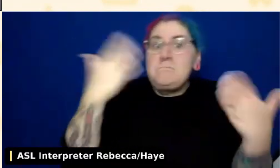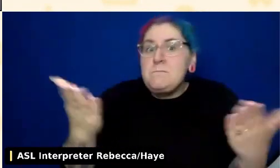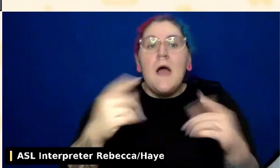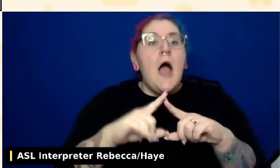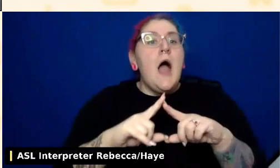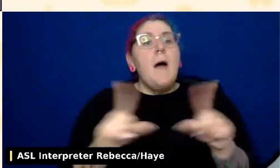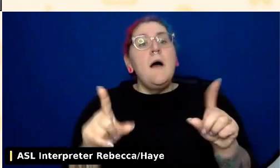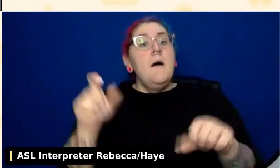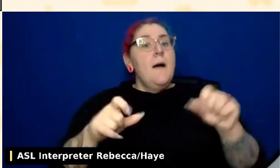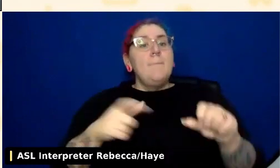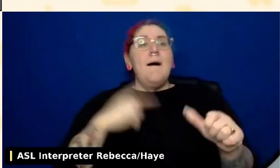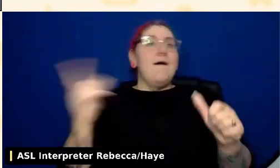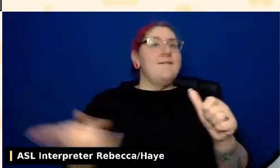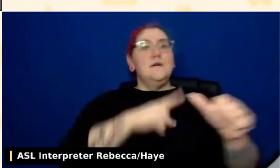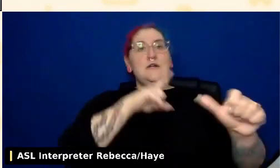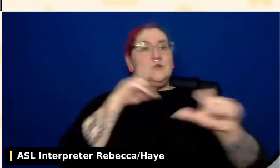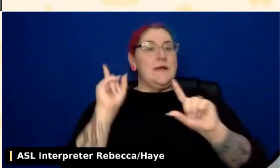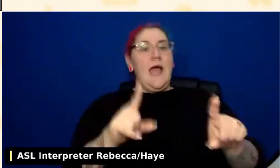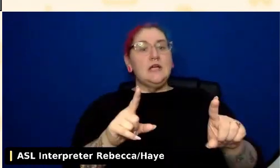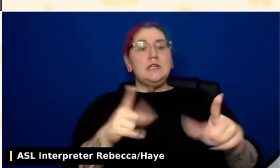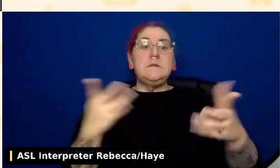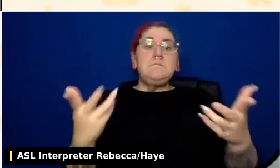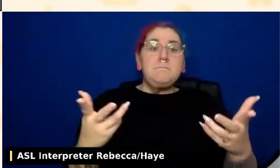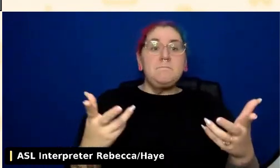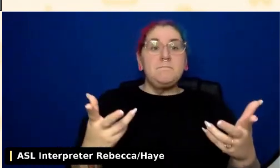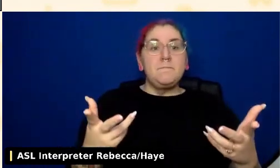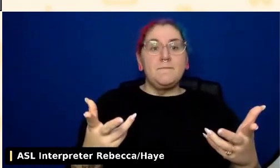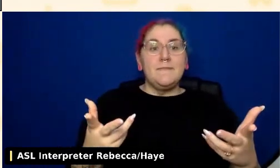Mi primer instinto sería responder que probablemente sea tan accesible como alguien lo haga.